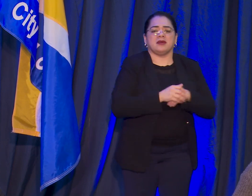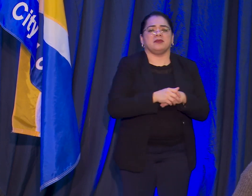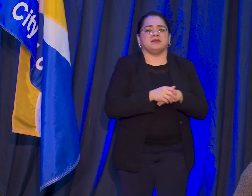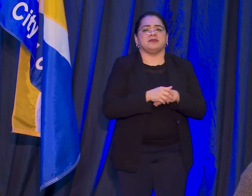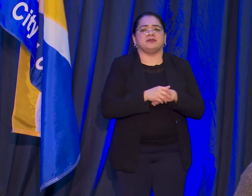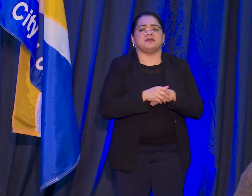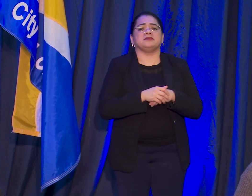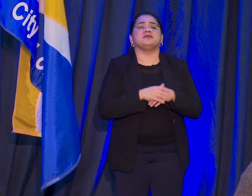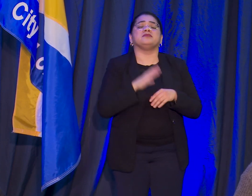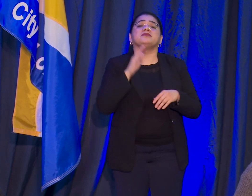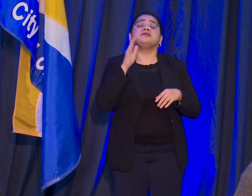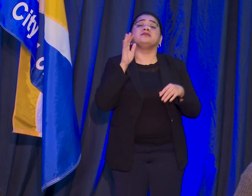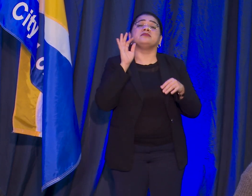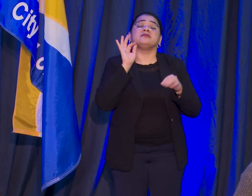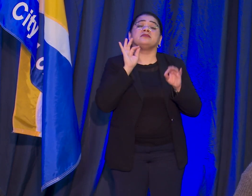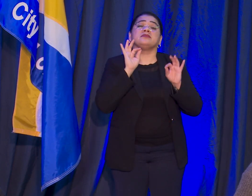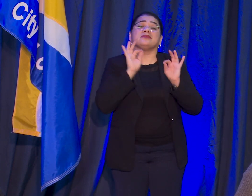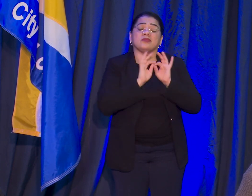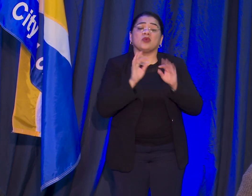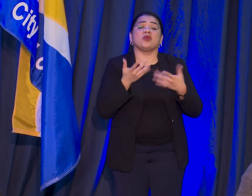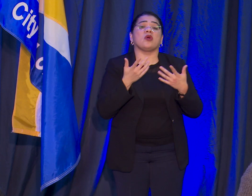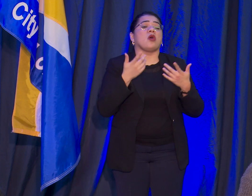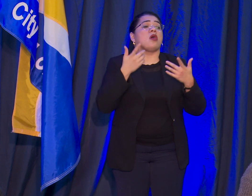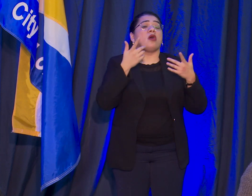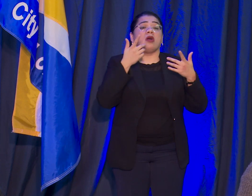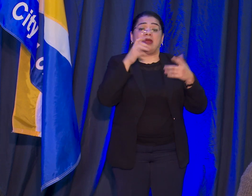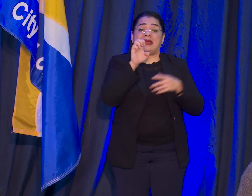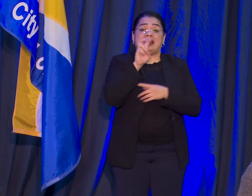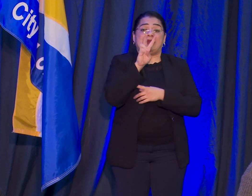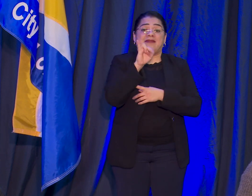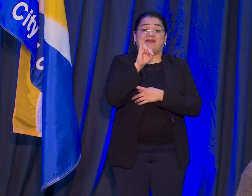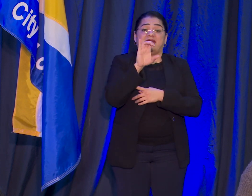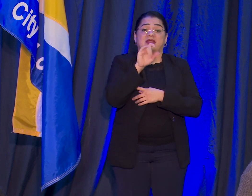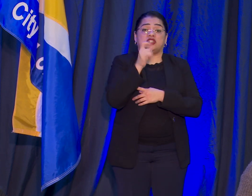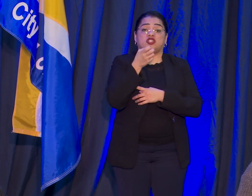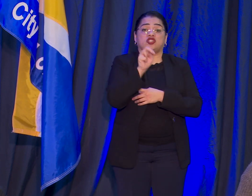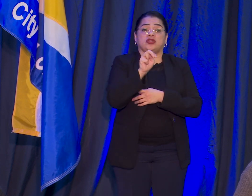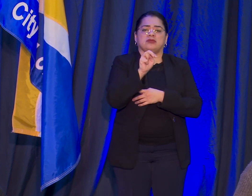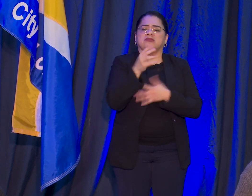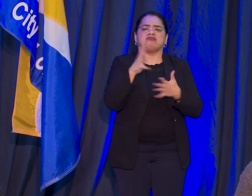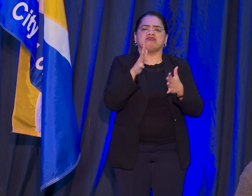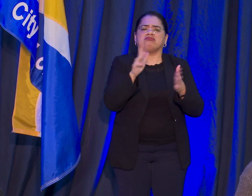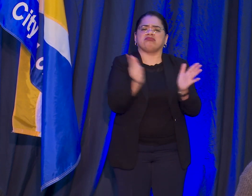estamos de hond okay i Edessa lo Jose un perro en eso también NOS utilidad a's